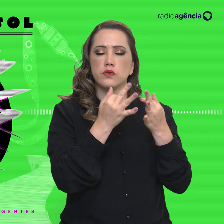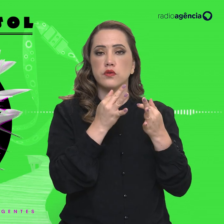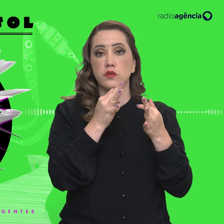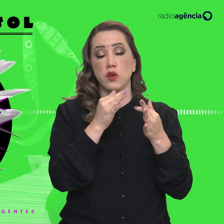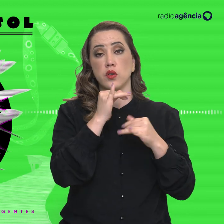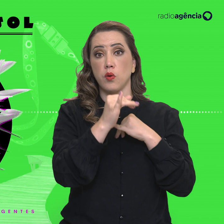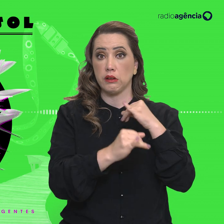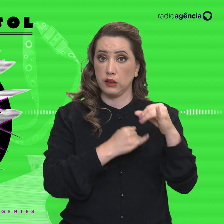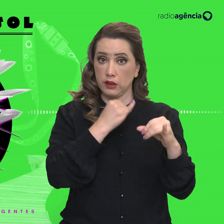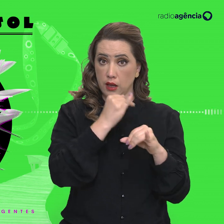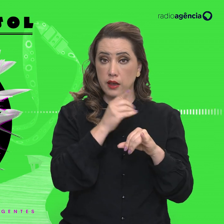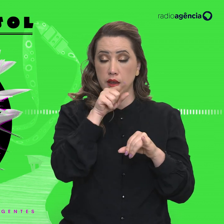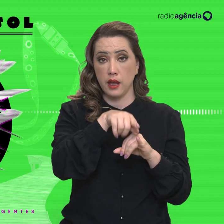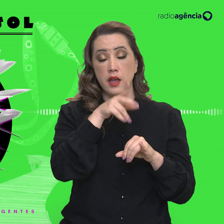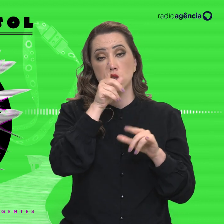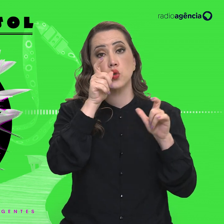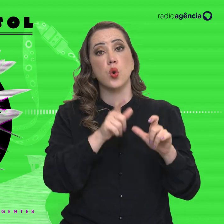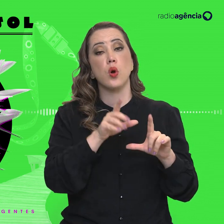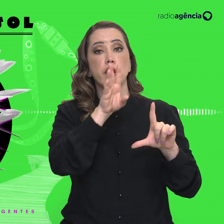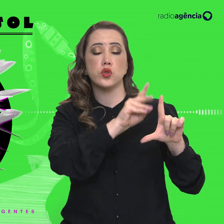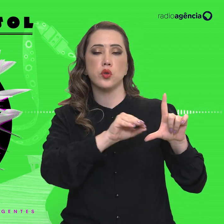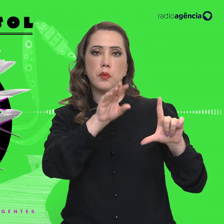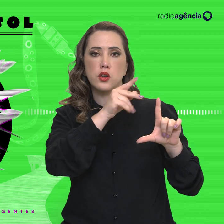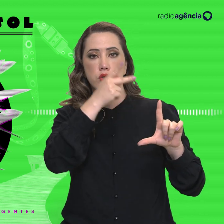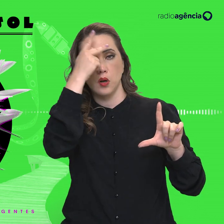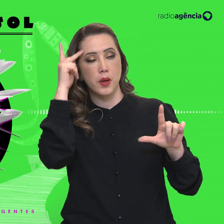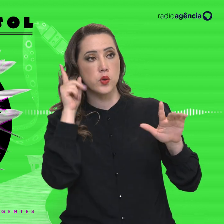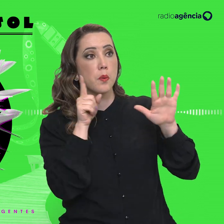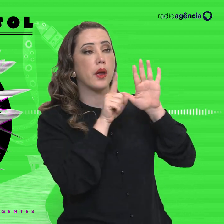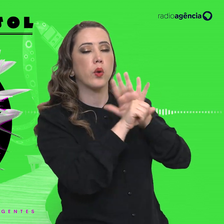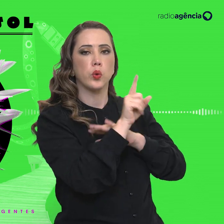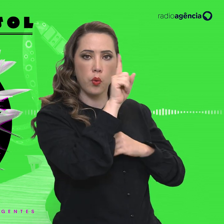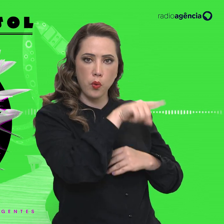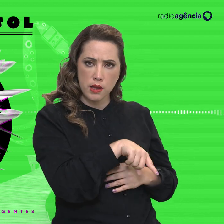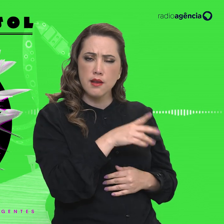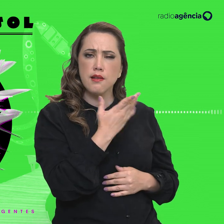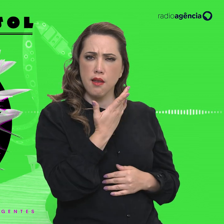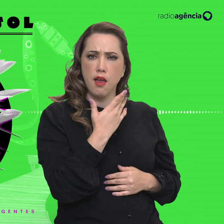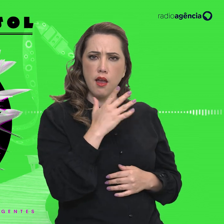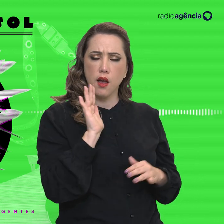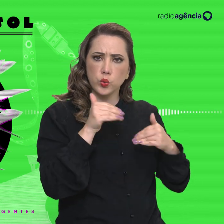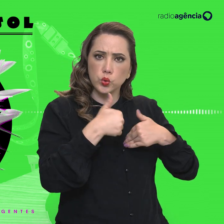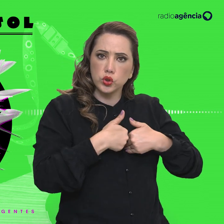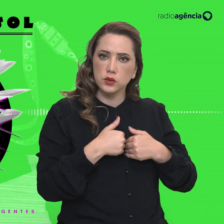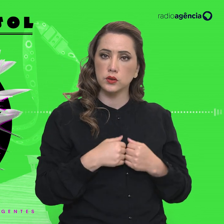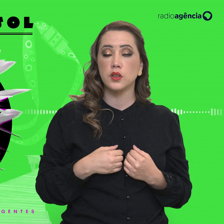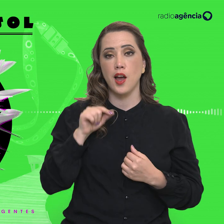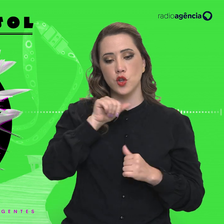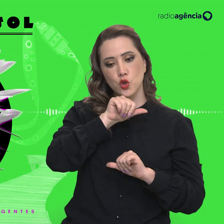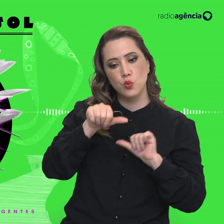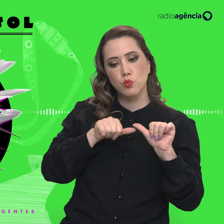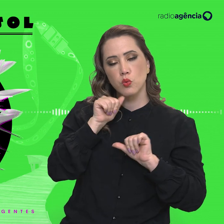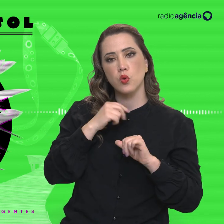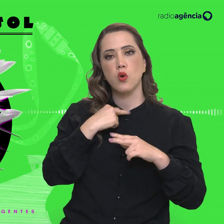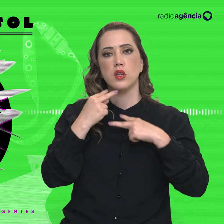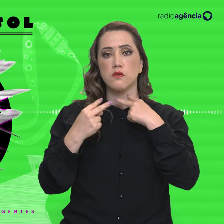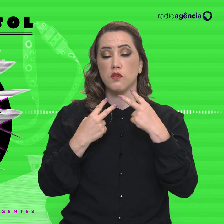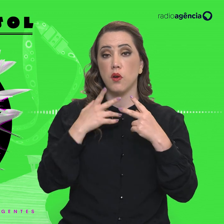onde um internauta perguntava se o Pedro era autista. A gente resolveu emular algumas vozes para reproduzir essa discussão. [mudando o canal da tv] 🎶